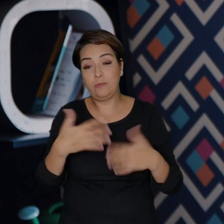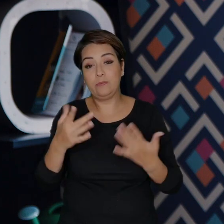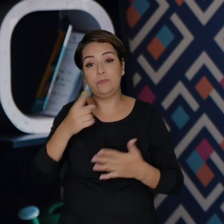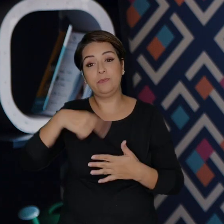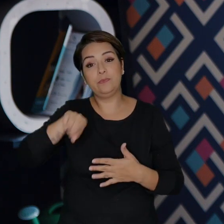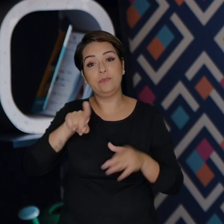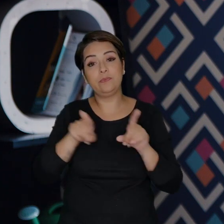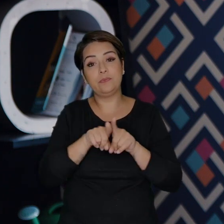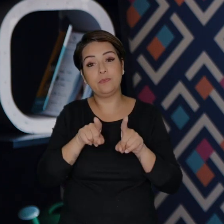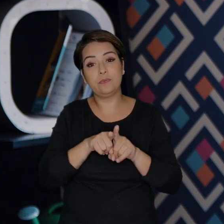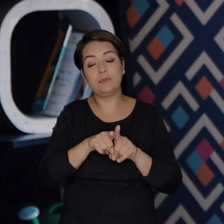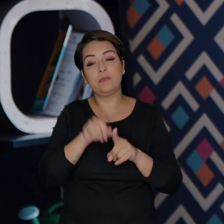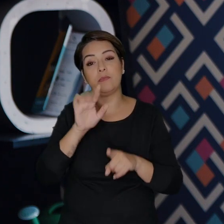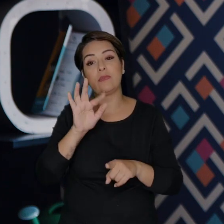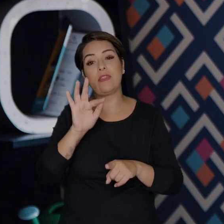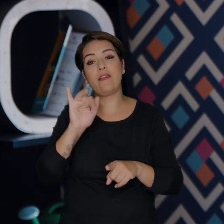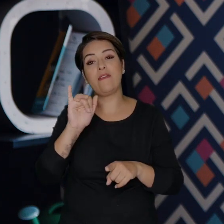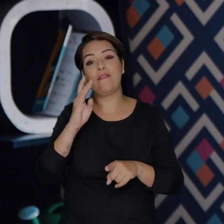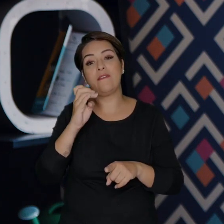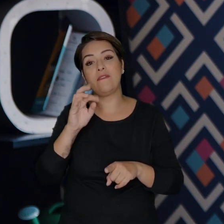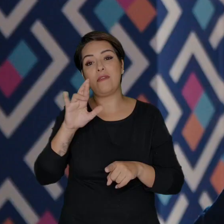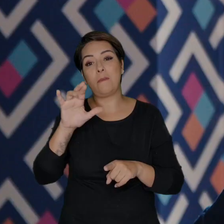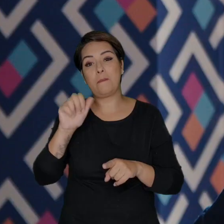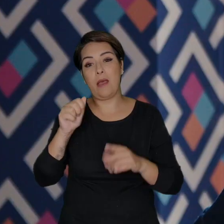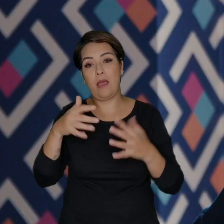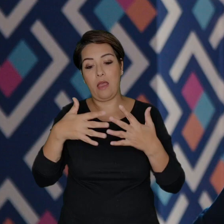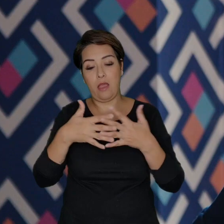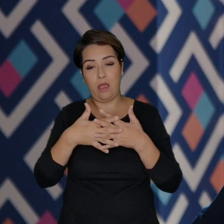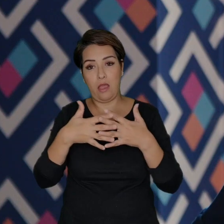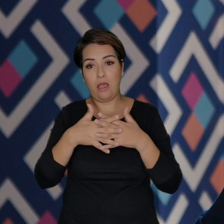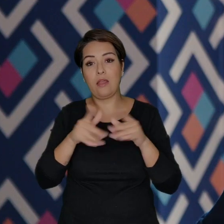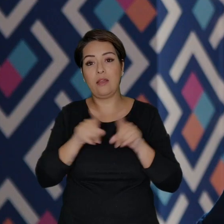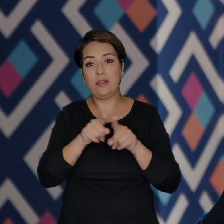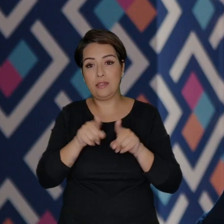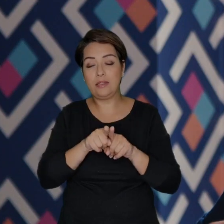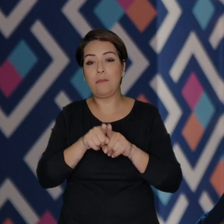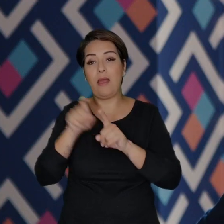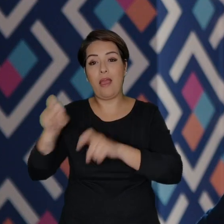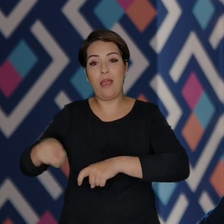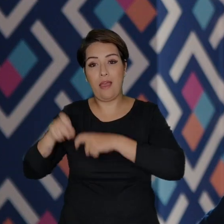A gente tem também a questão das fibras, questões relacionadas à agricultura,